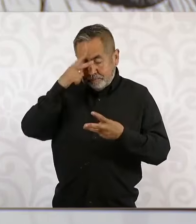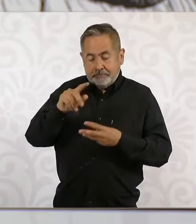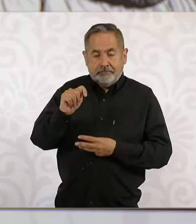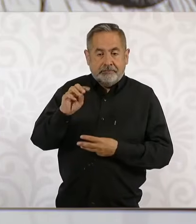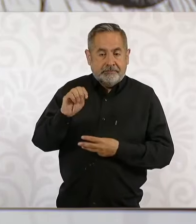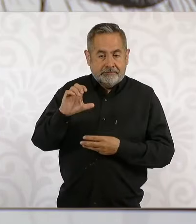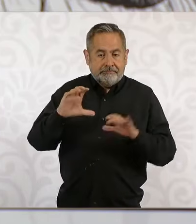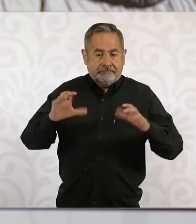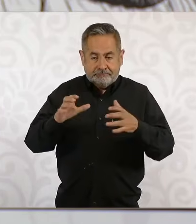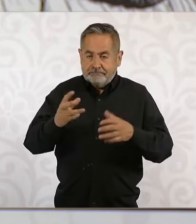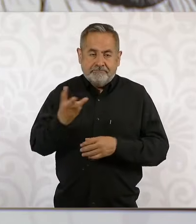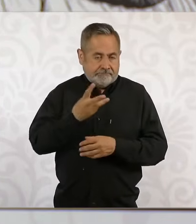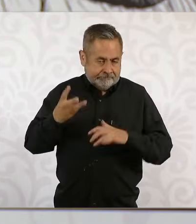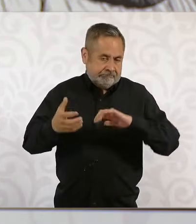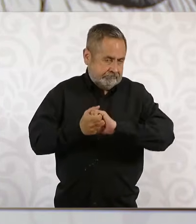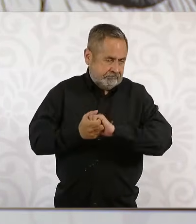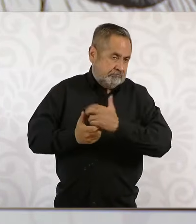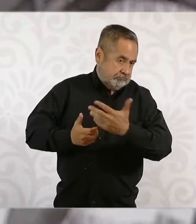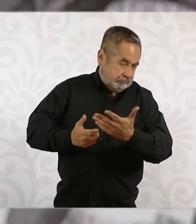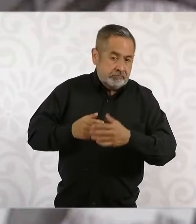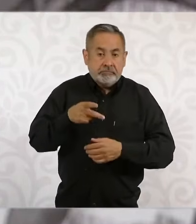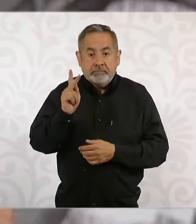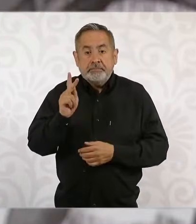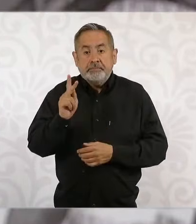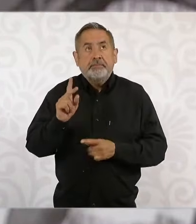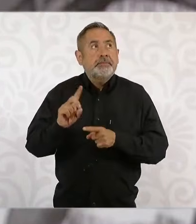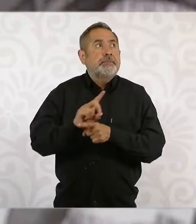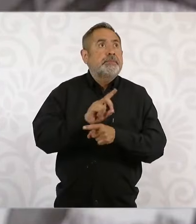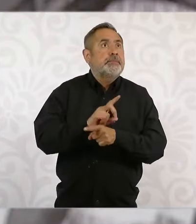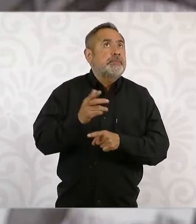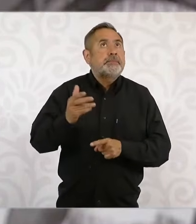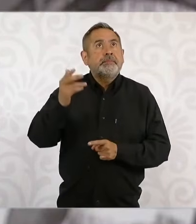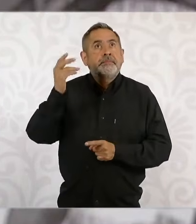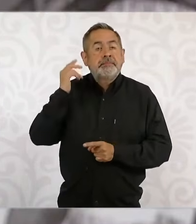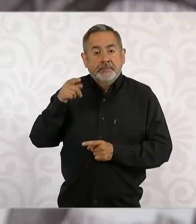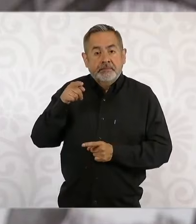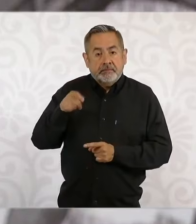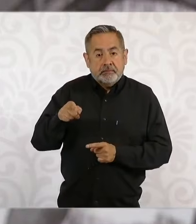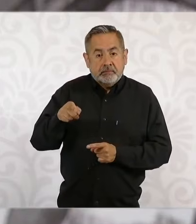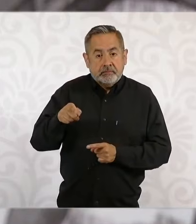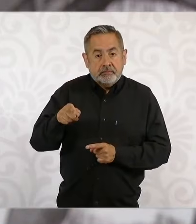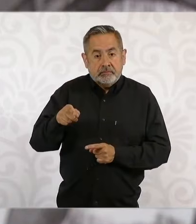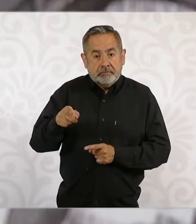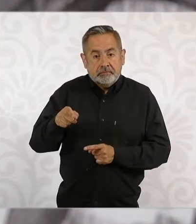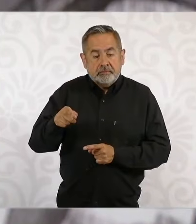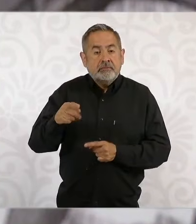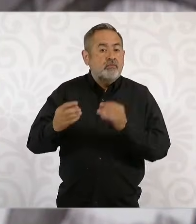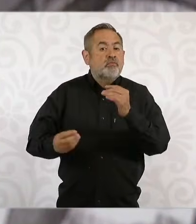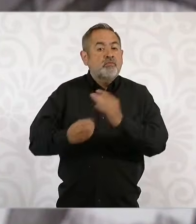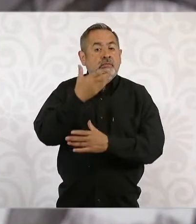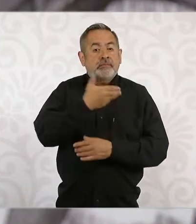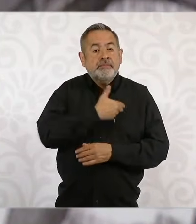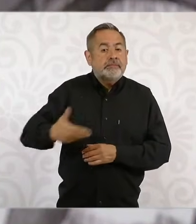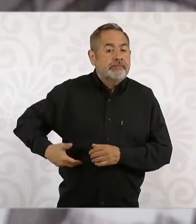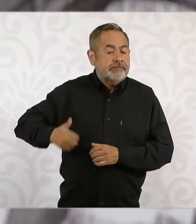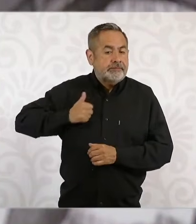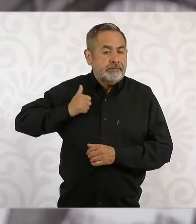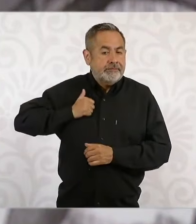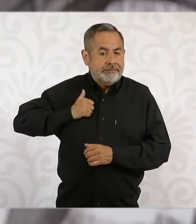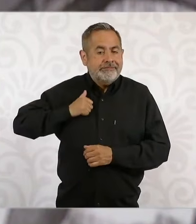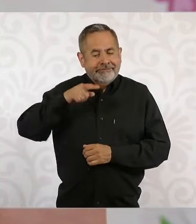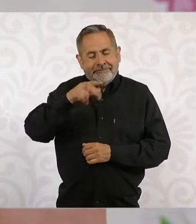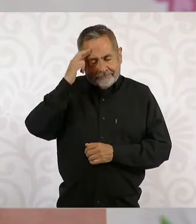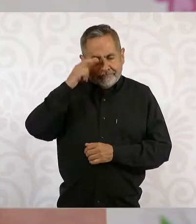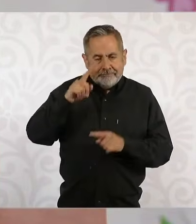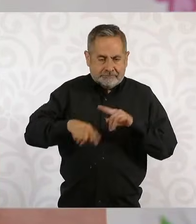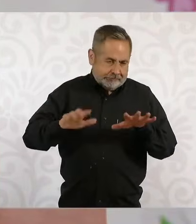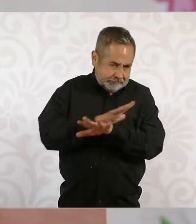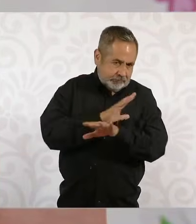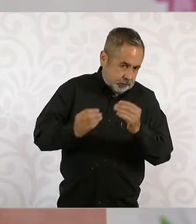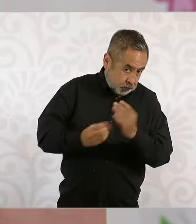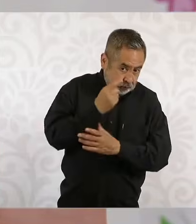Unidos y México. Pero desde que entró el primer ministro Carni a al gobierno de Canadá, eh hemos